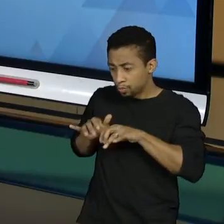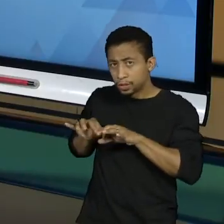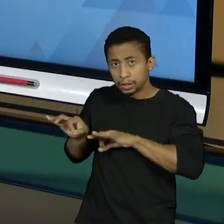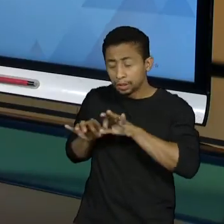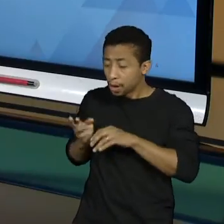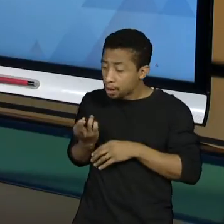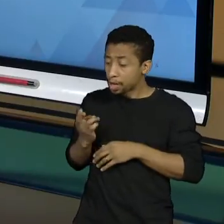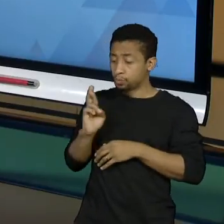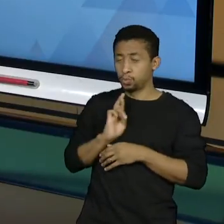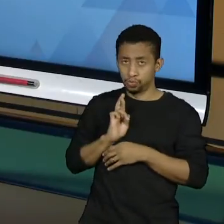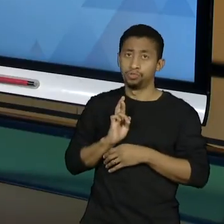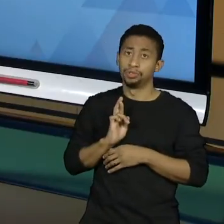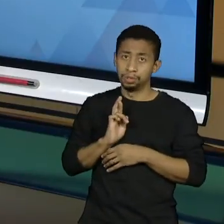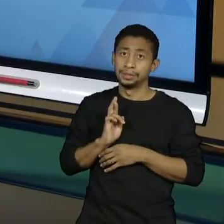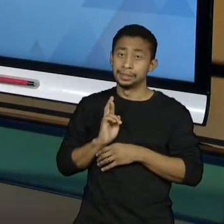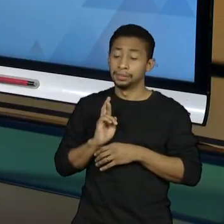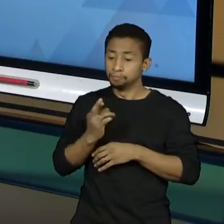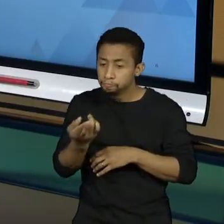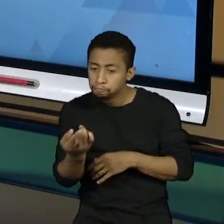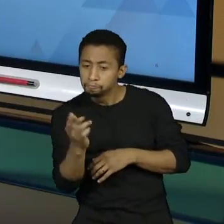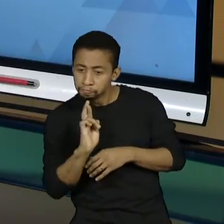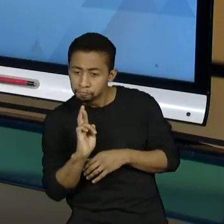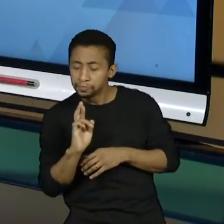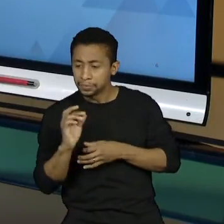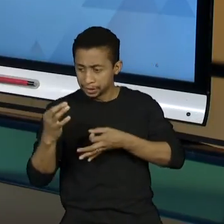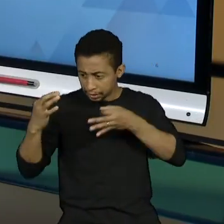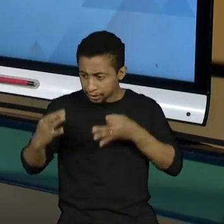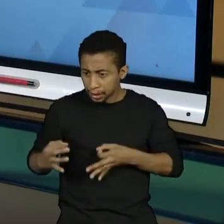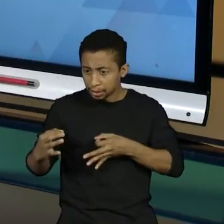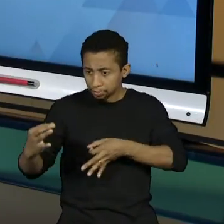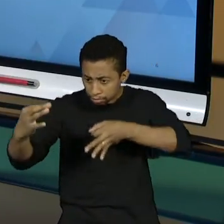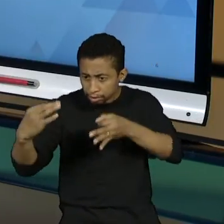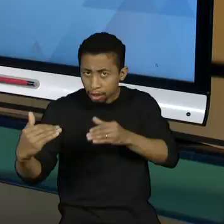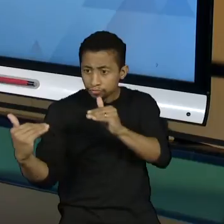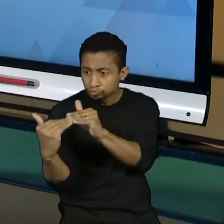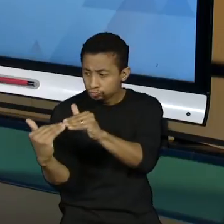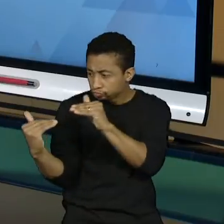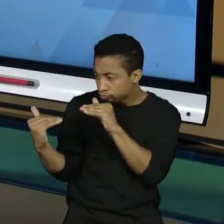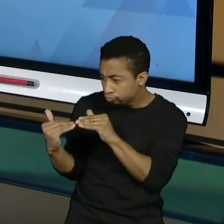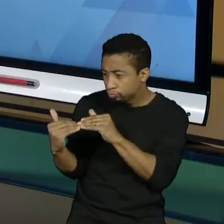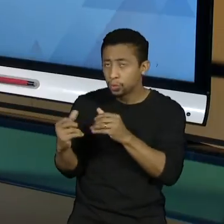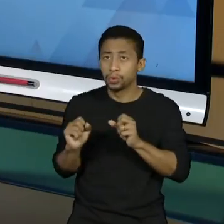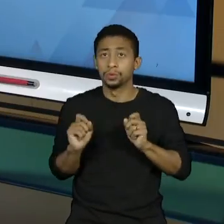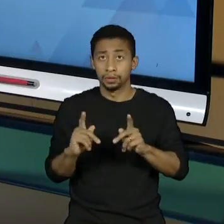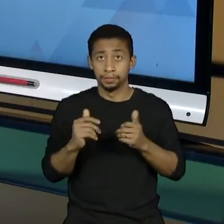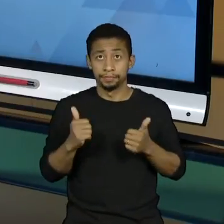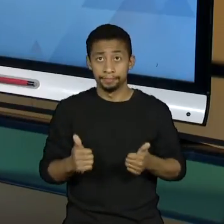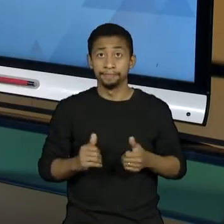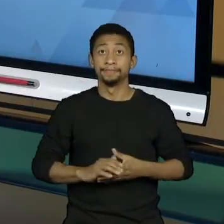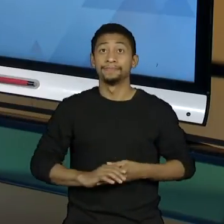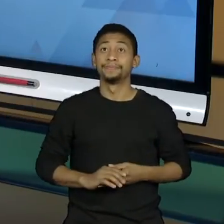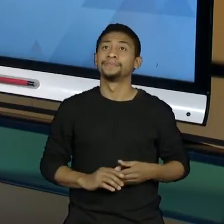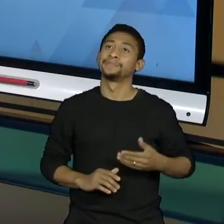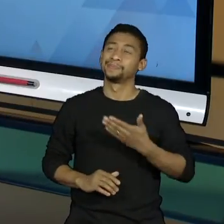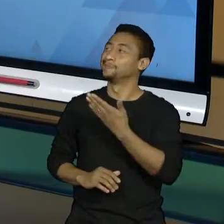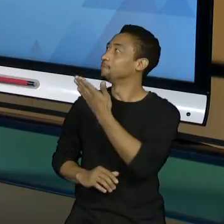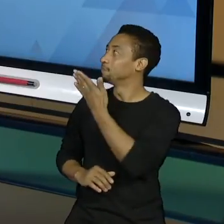PARCEIRA, VOCÊS VÃO VALIDAR O SISTEMA. ENTÃO LEMBRA-SE DAQUELA LISTA DA FASE DE